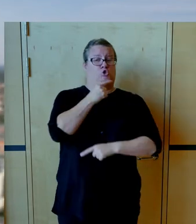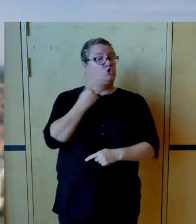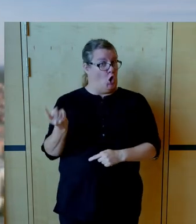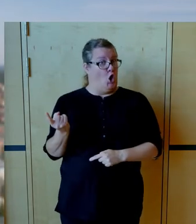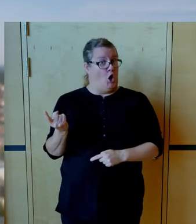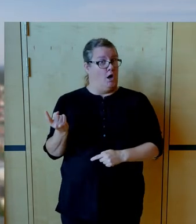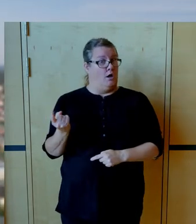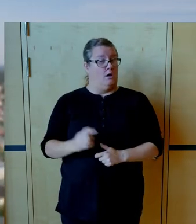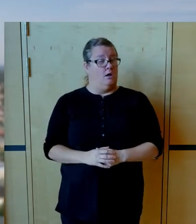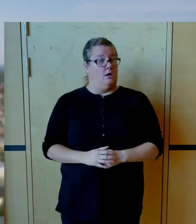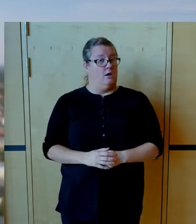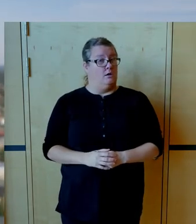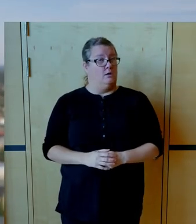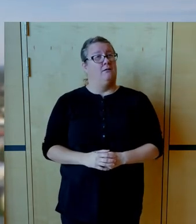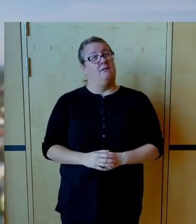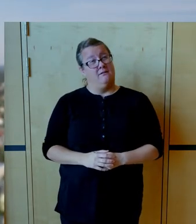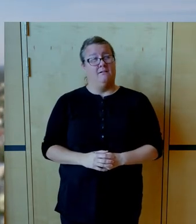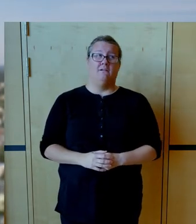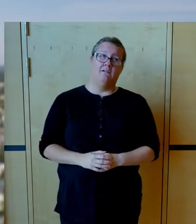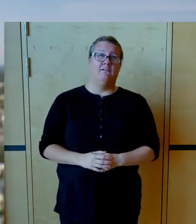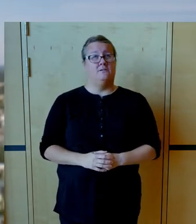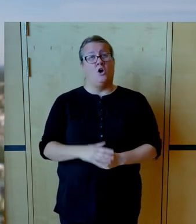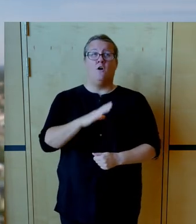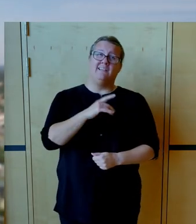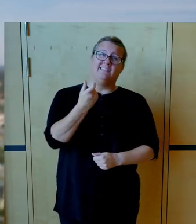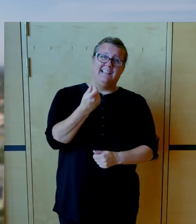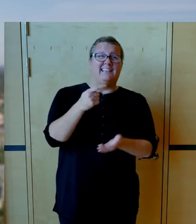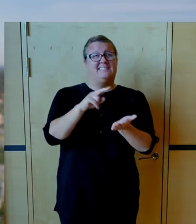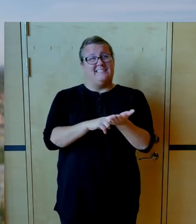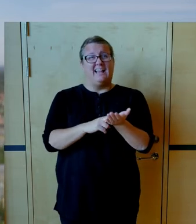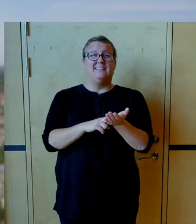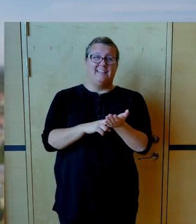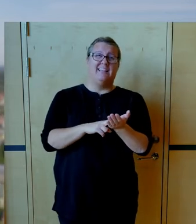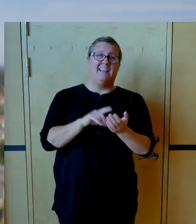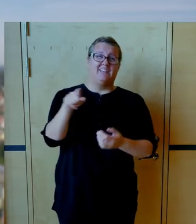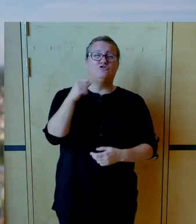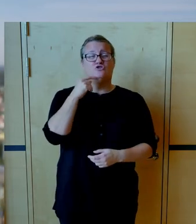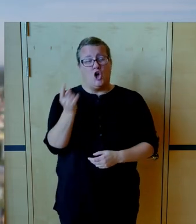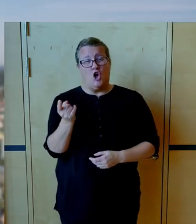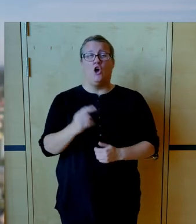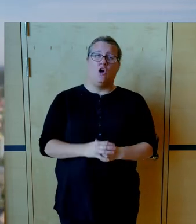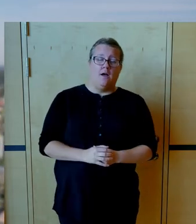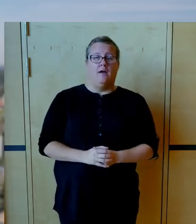Den ligger väldigt poängen i det Och det är just det som Ligger den här vågskålen också